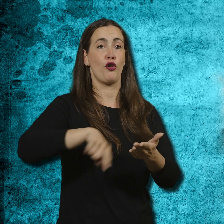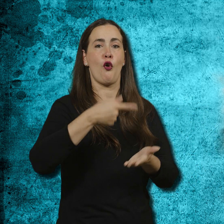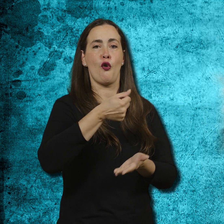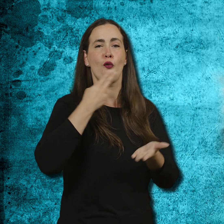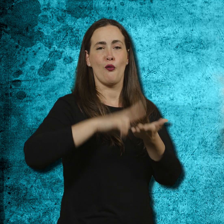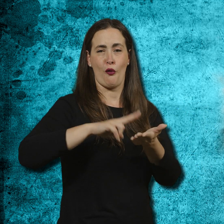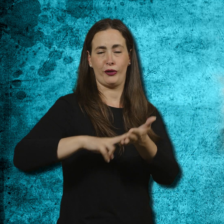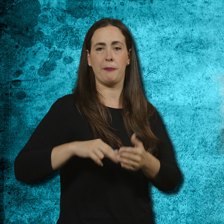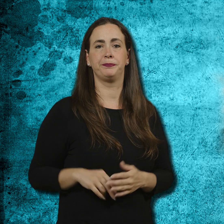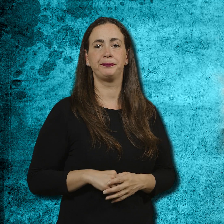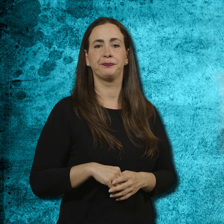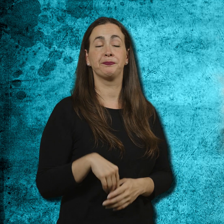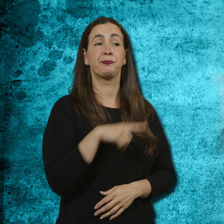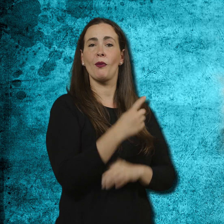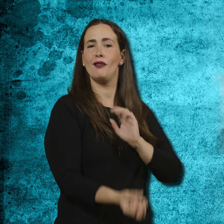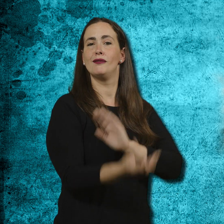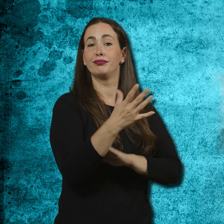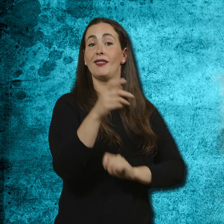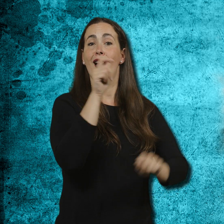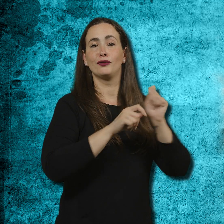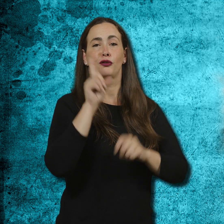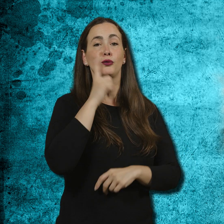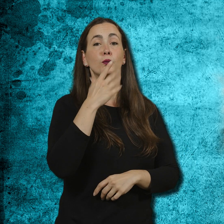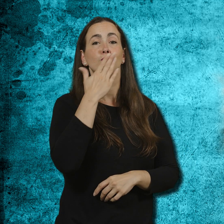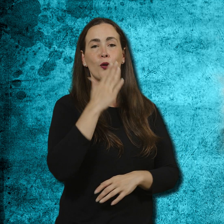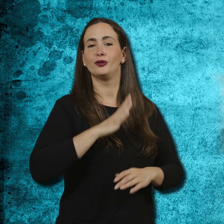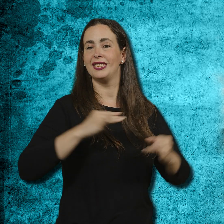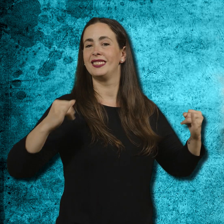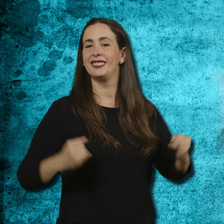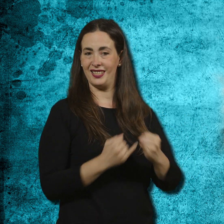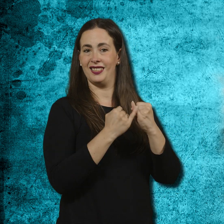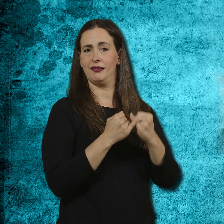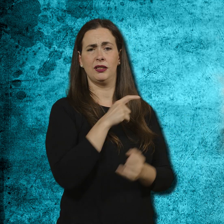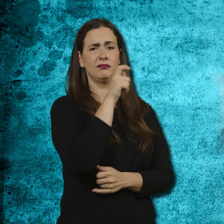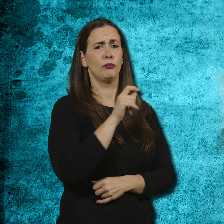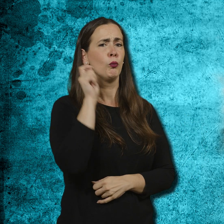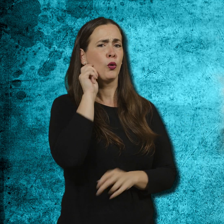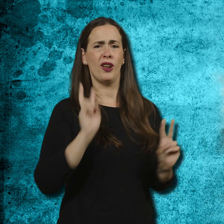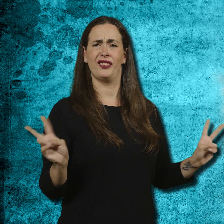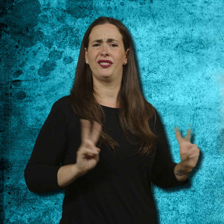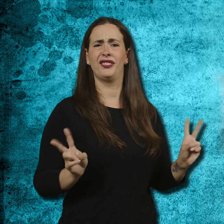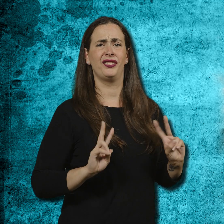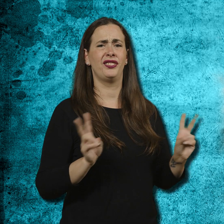gràcies a una subvenció i les quotes de socis protectors. Va fundar la Asociación de Sordomudos de Tenerife.